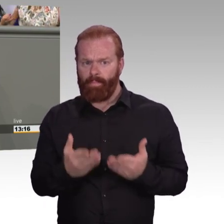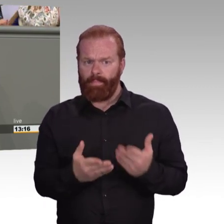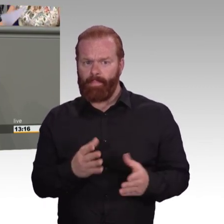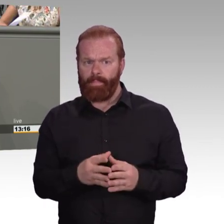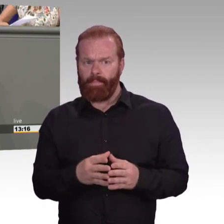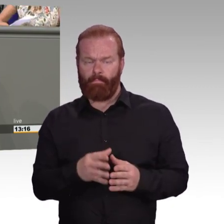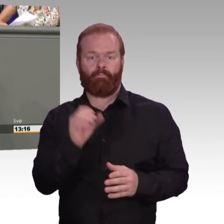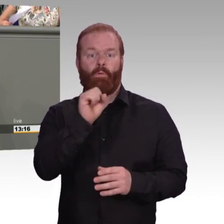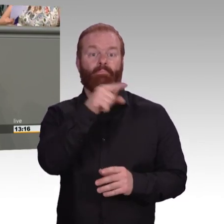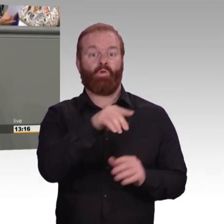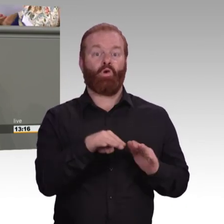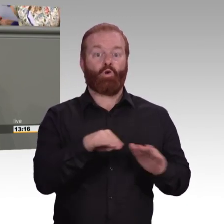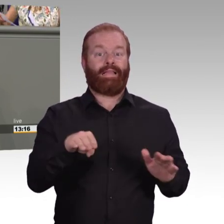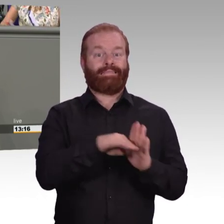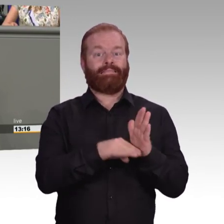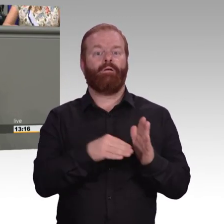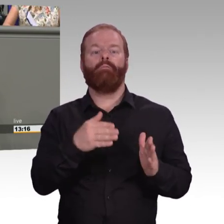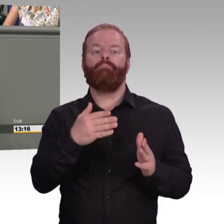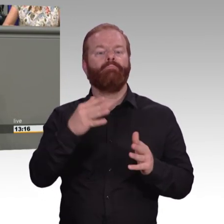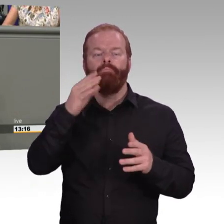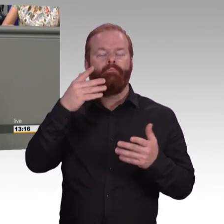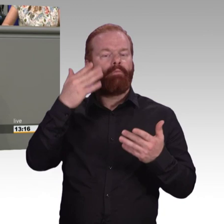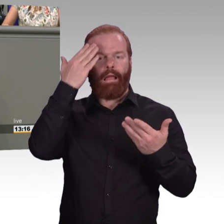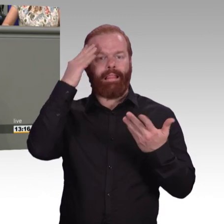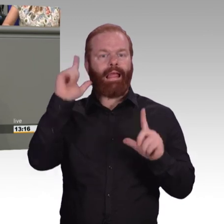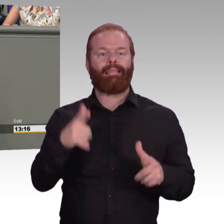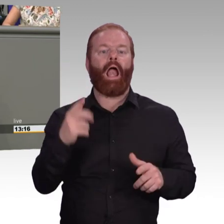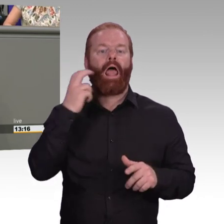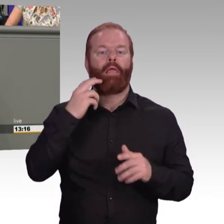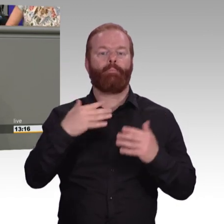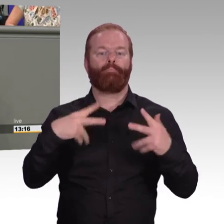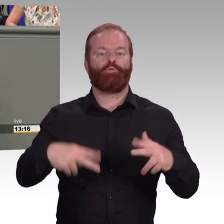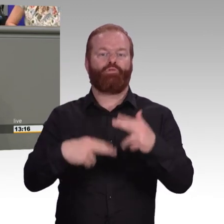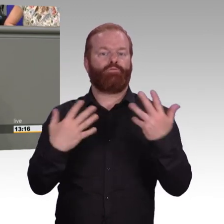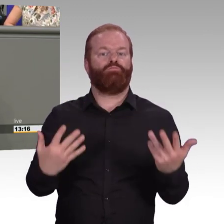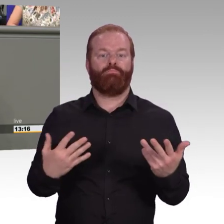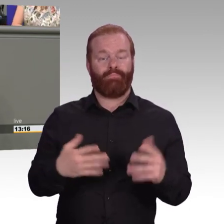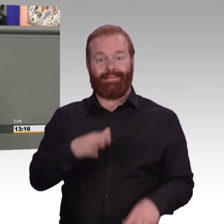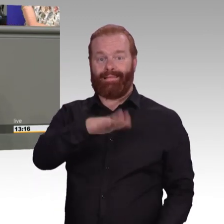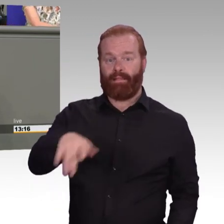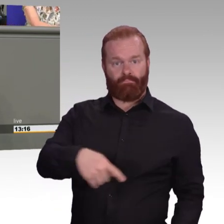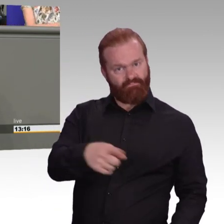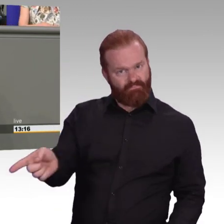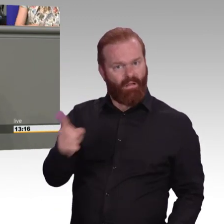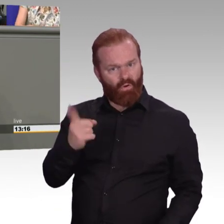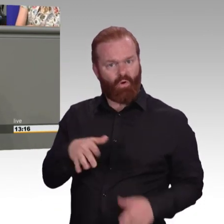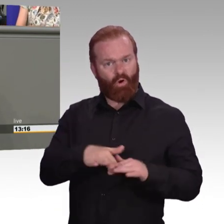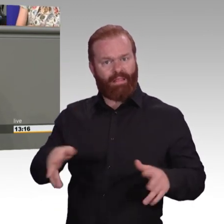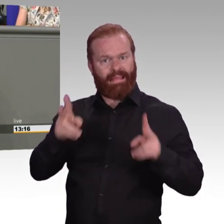Jedes Kind ist grundrechtsberechtigt und wird durch die Grundrechte umfassend geschützt. (Beifall)